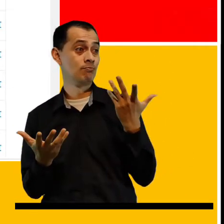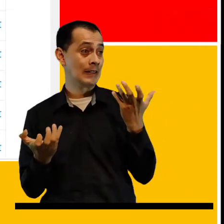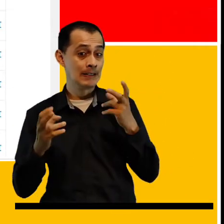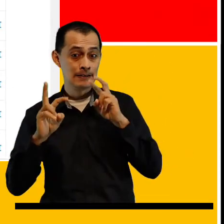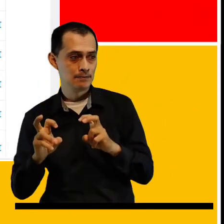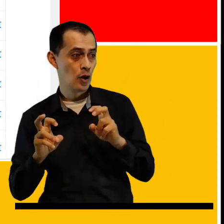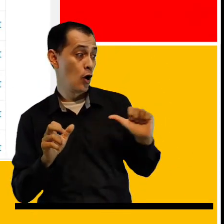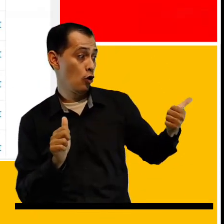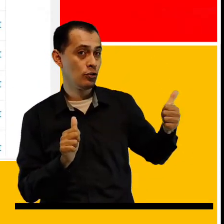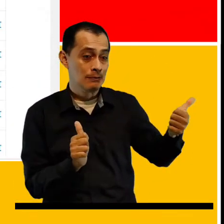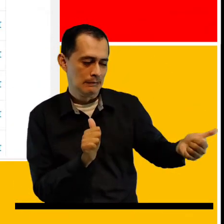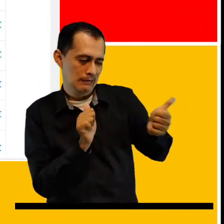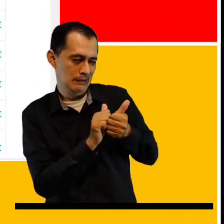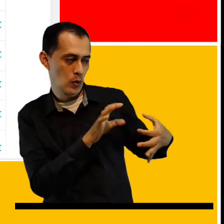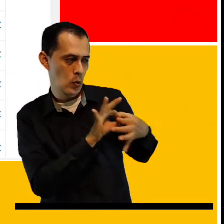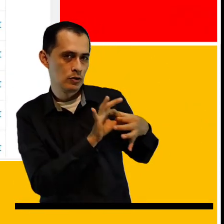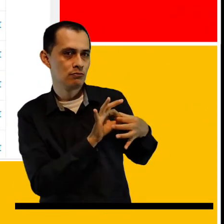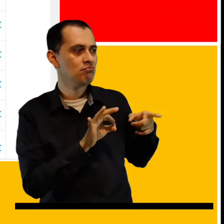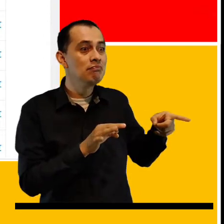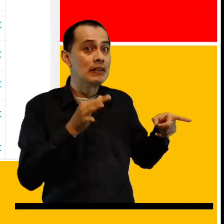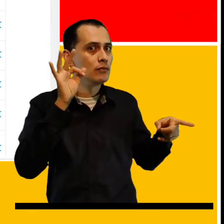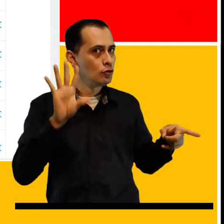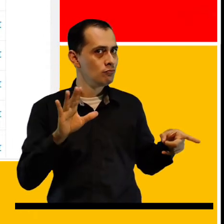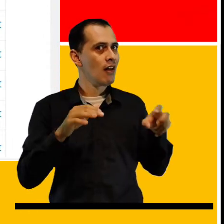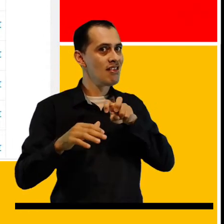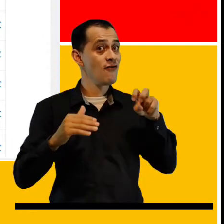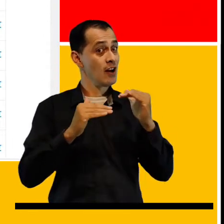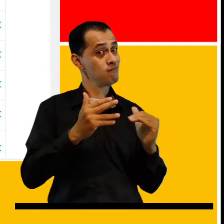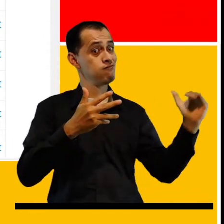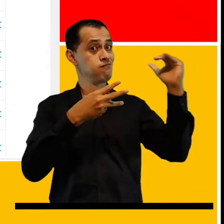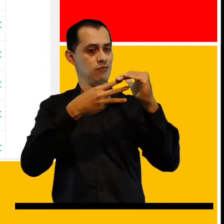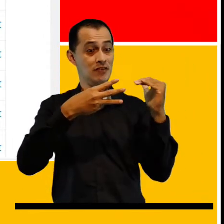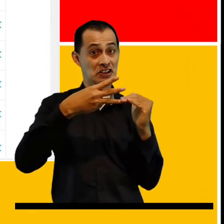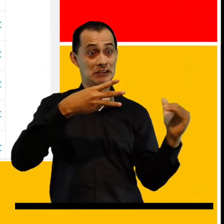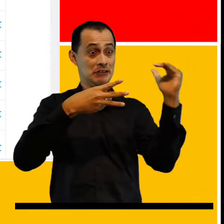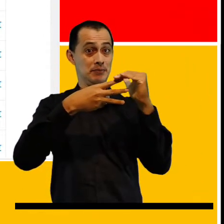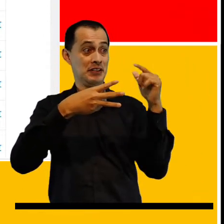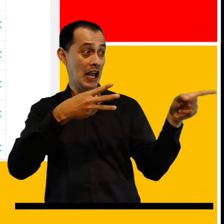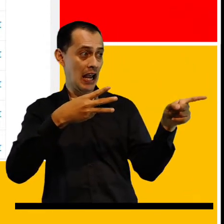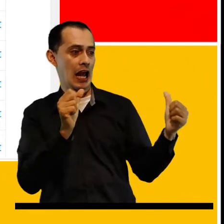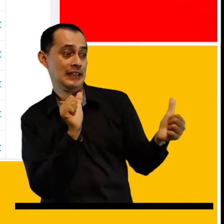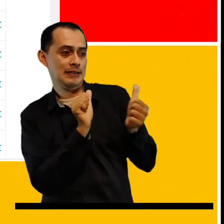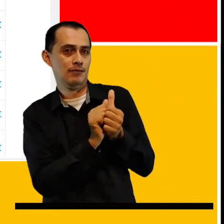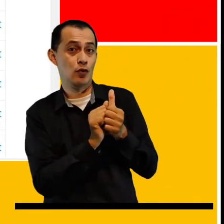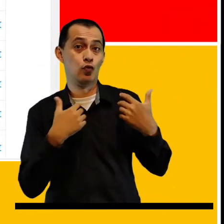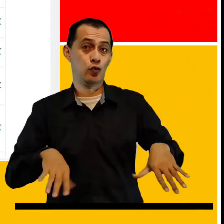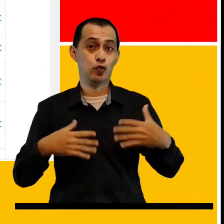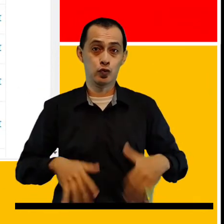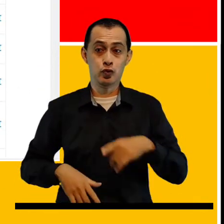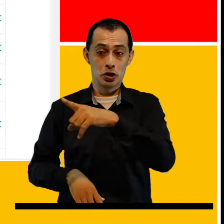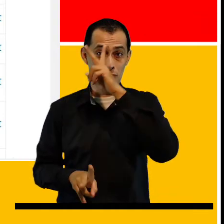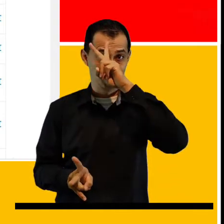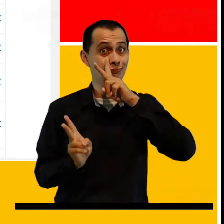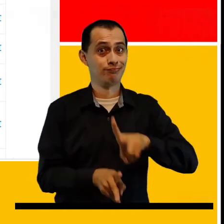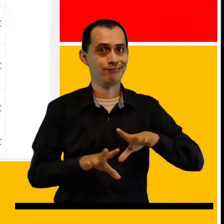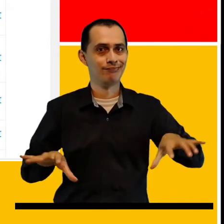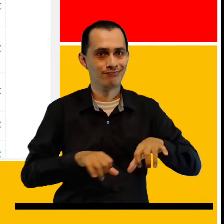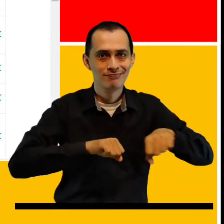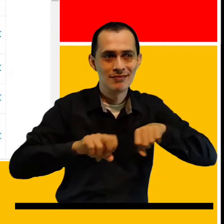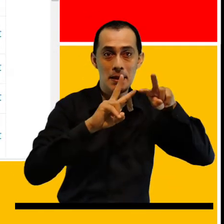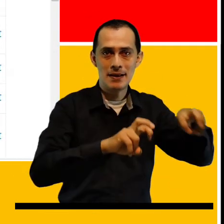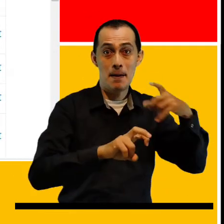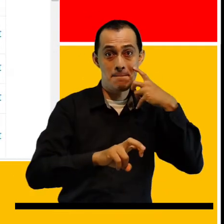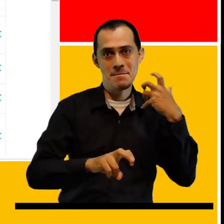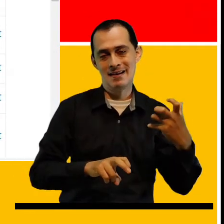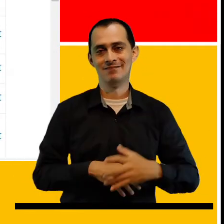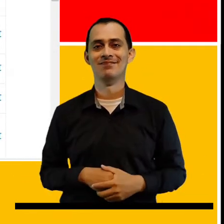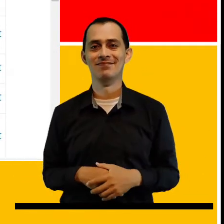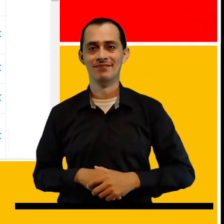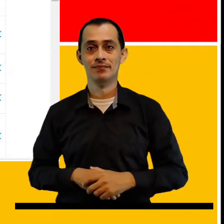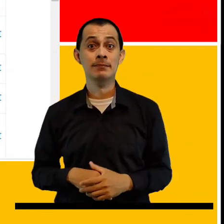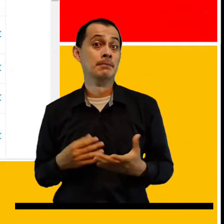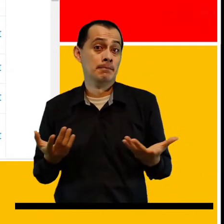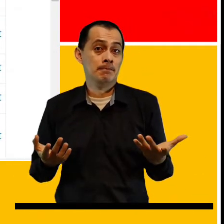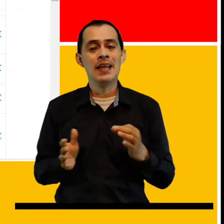eso le da un peso específico al grupo investigador, por eso es importante que en estas convocatorias